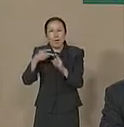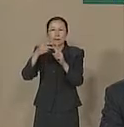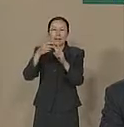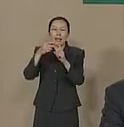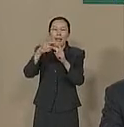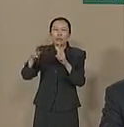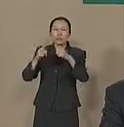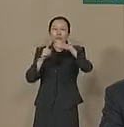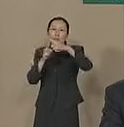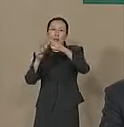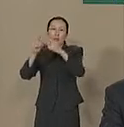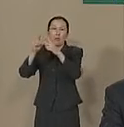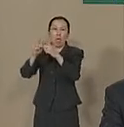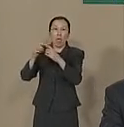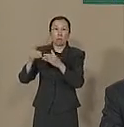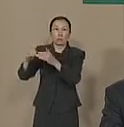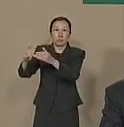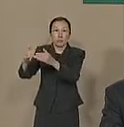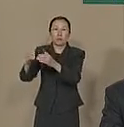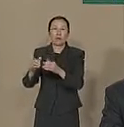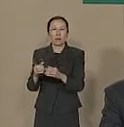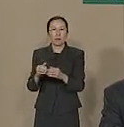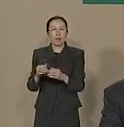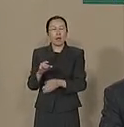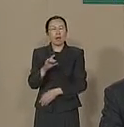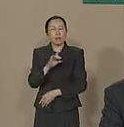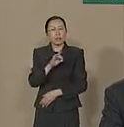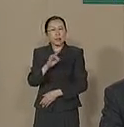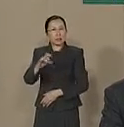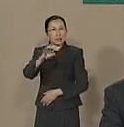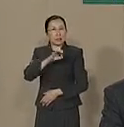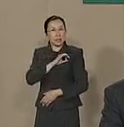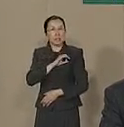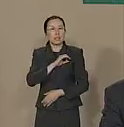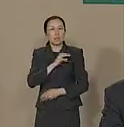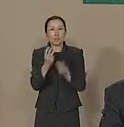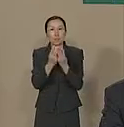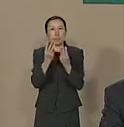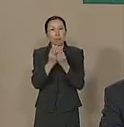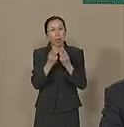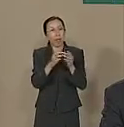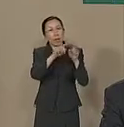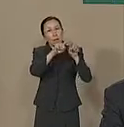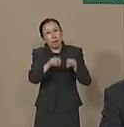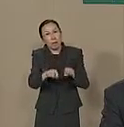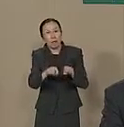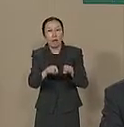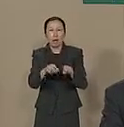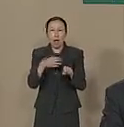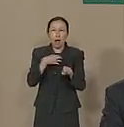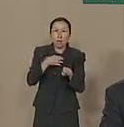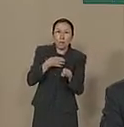国民多数の 声を切り捨てる 衆院比例定数の削減など 危険な内容も含まれています